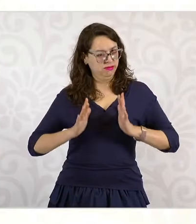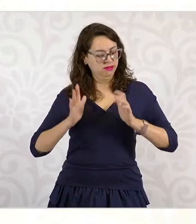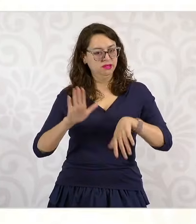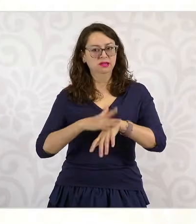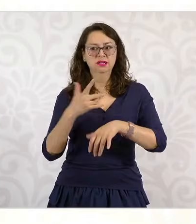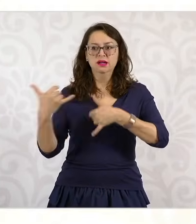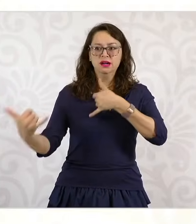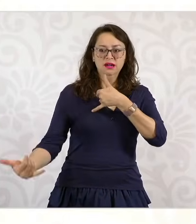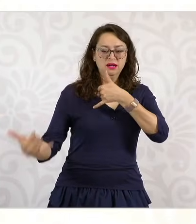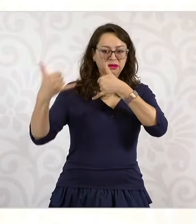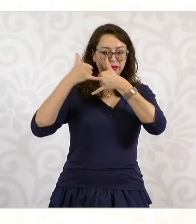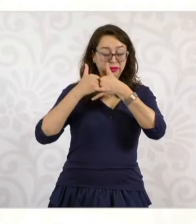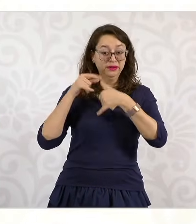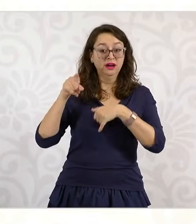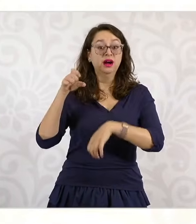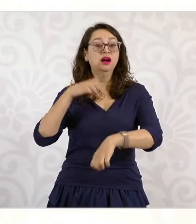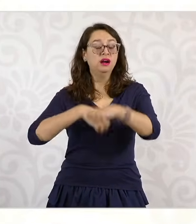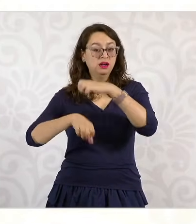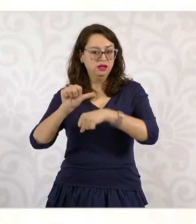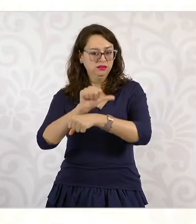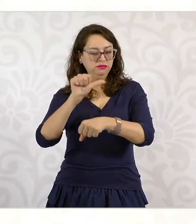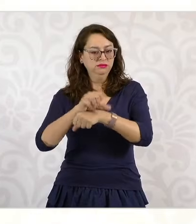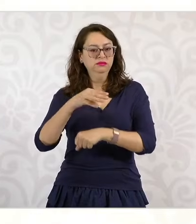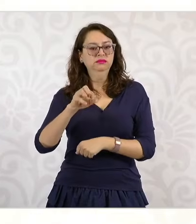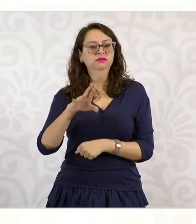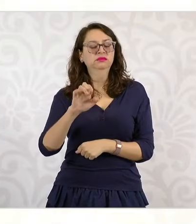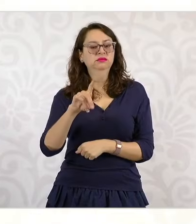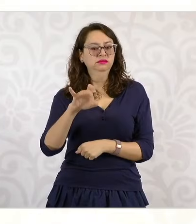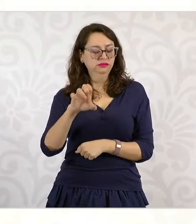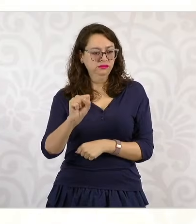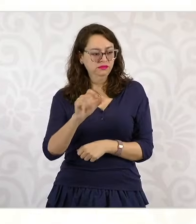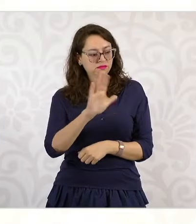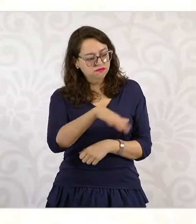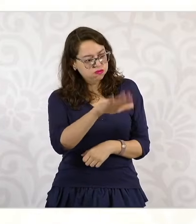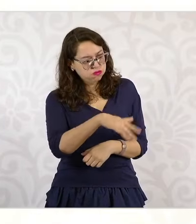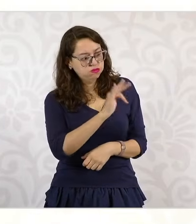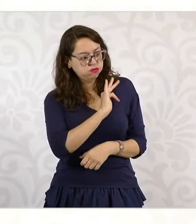compañía Mercedes-Benz y nos dijeron, "Queremos saber más de los latinos, podemos explorar,